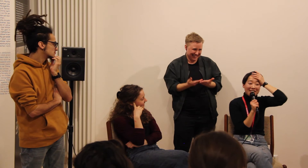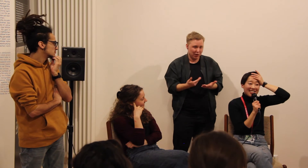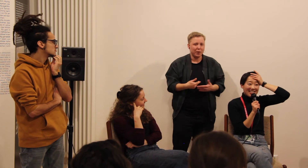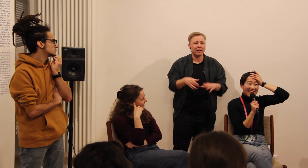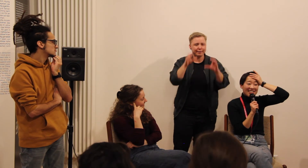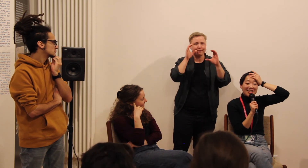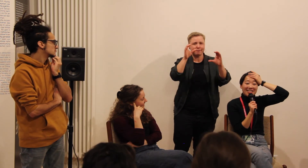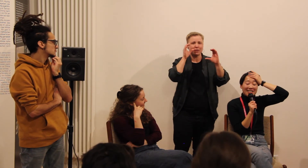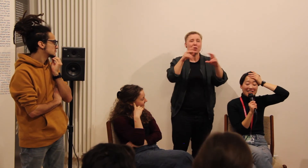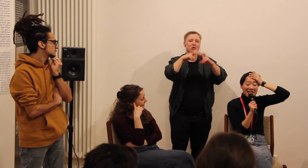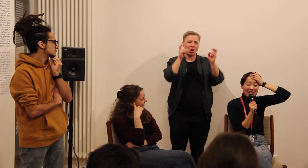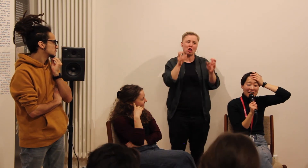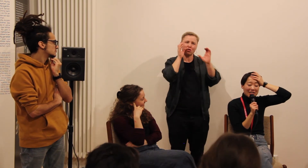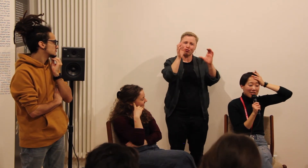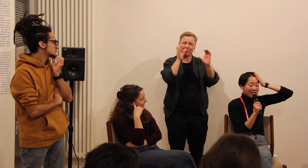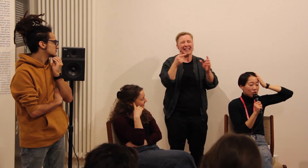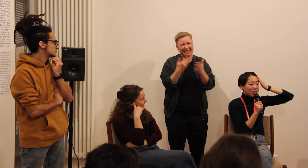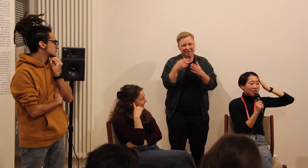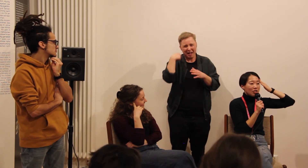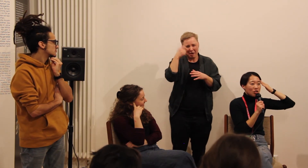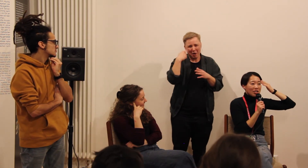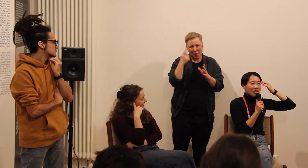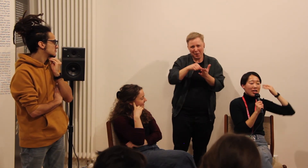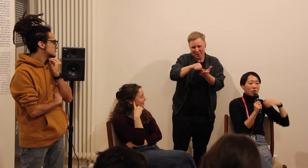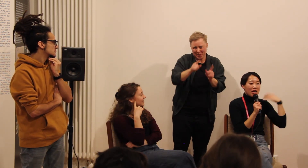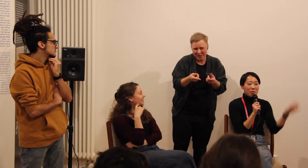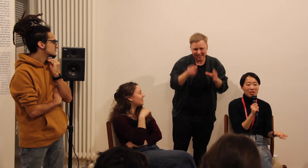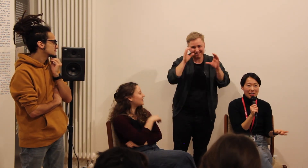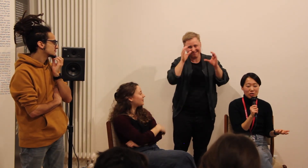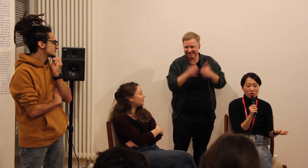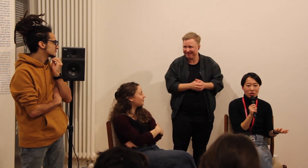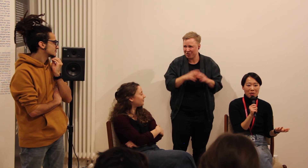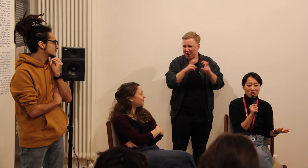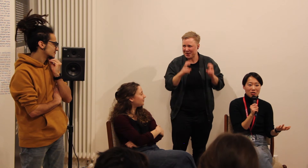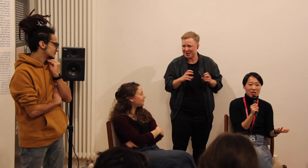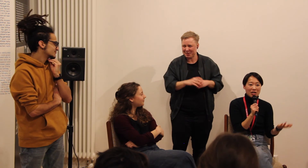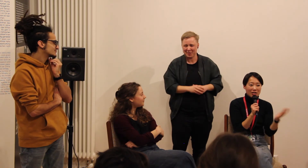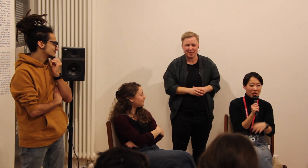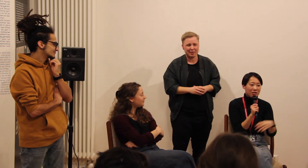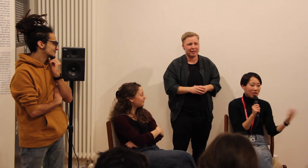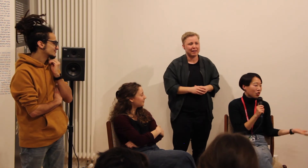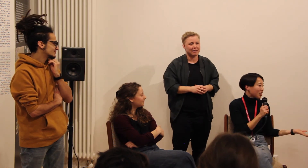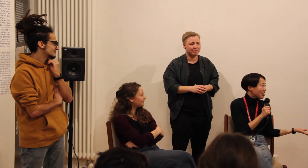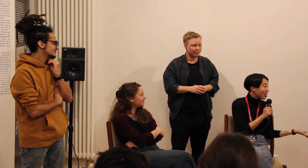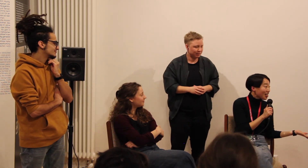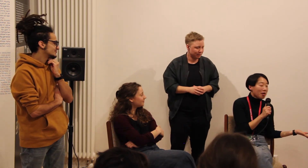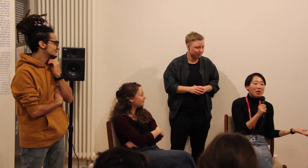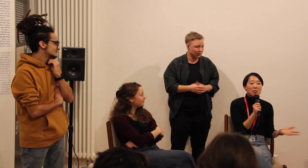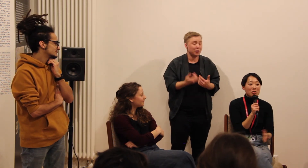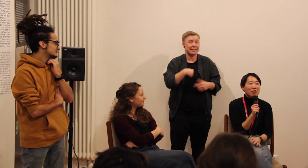Ich habe ihnen erzählte, dass ich die Möglichkeit habe, den Film in anderen Ländern zu zeigen